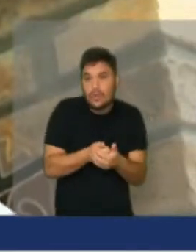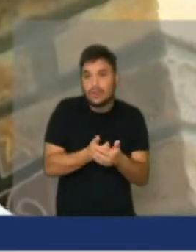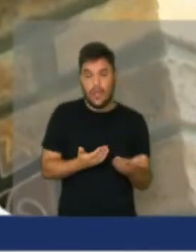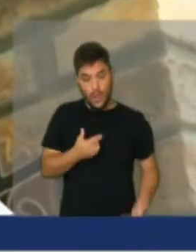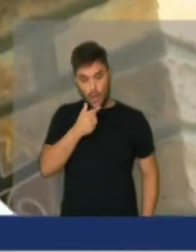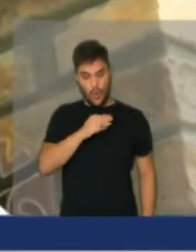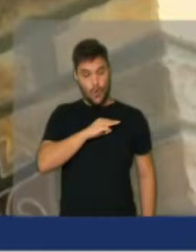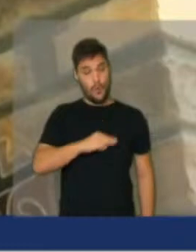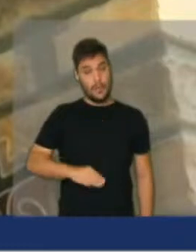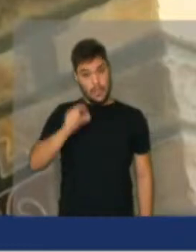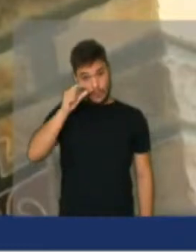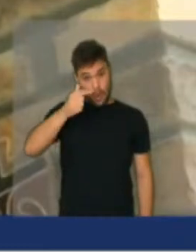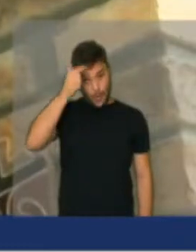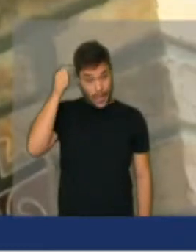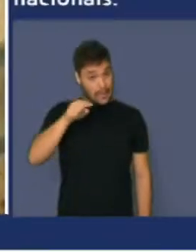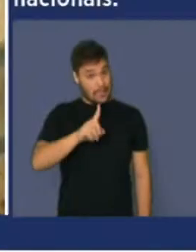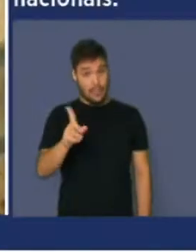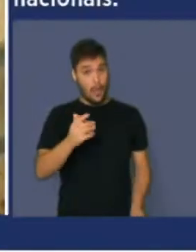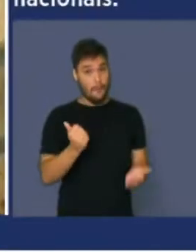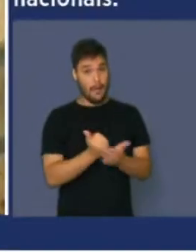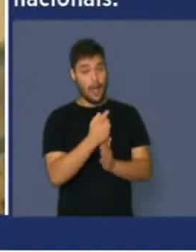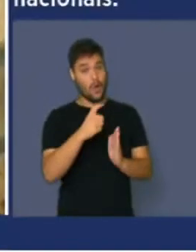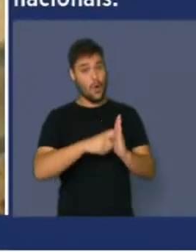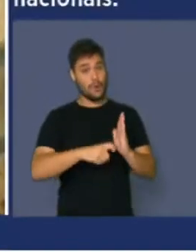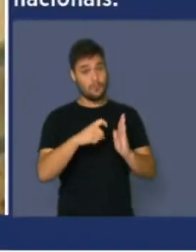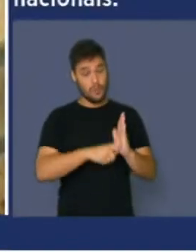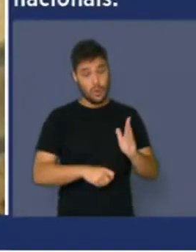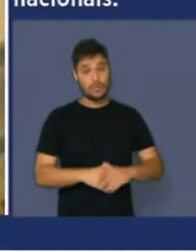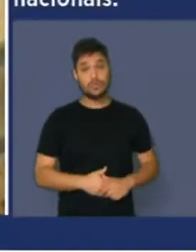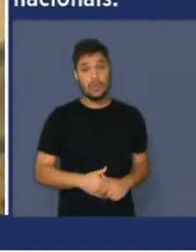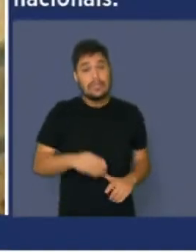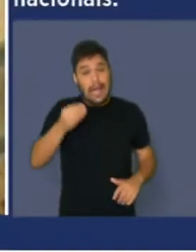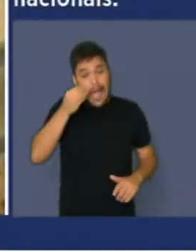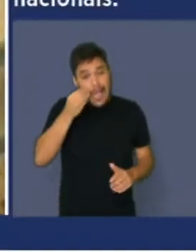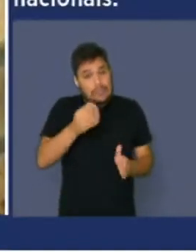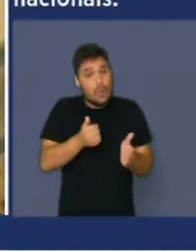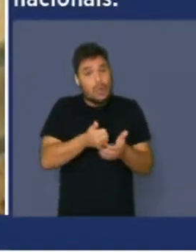SONEGADORES... QUE... QUE ESCONDE O PATRIMÔNIO. E QUE JOGA CONTRA A ECONOMIA DO PAÍ